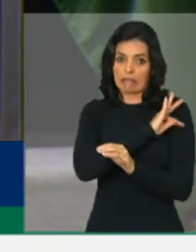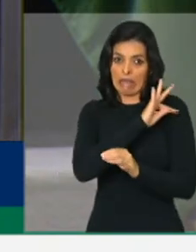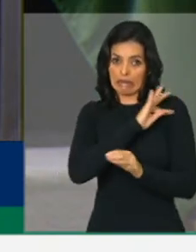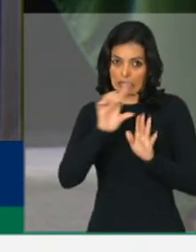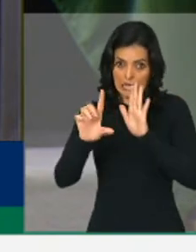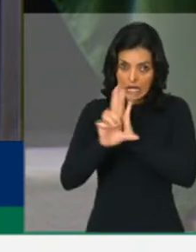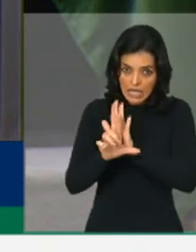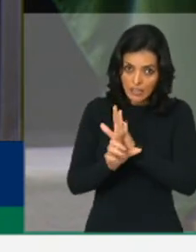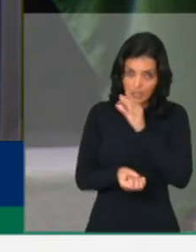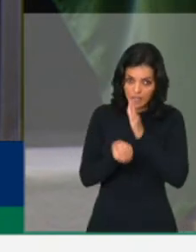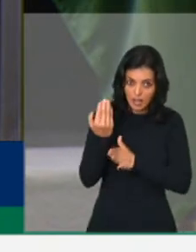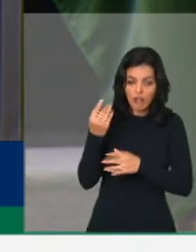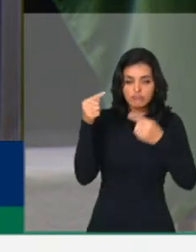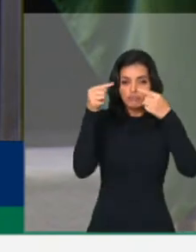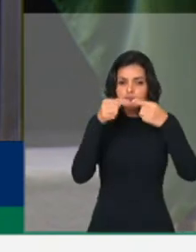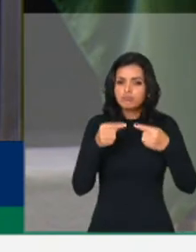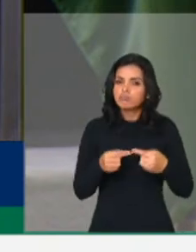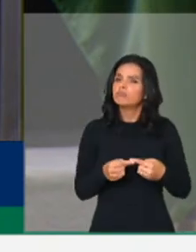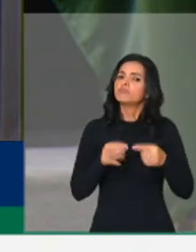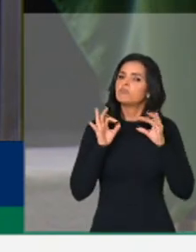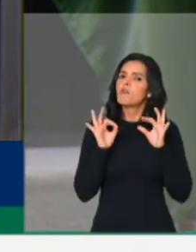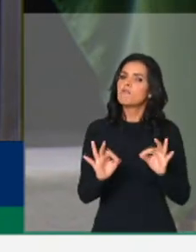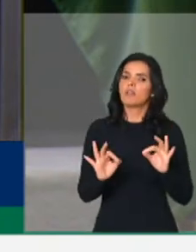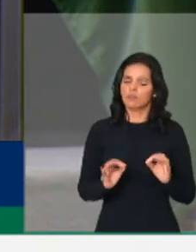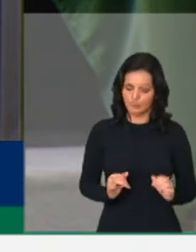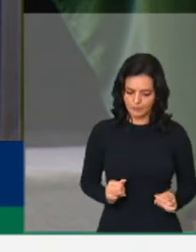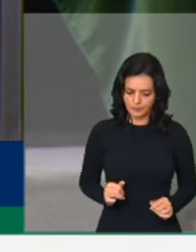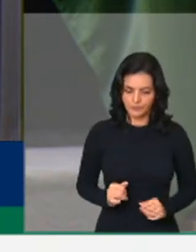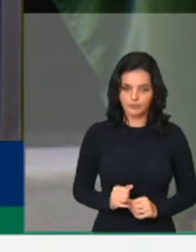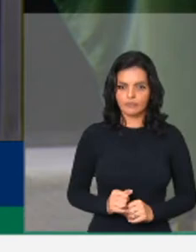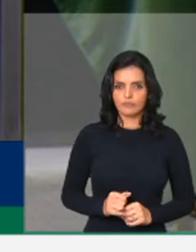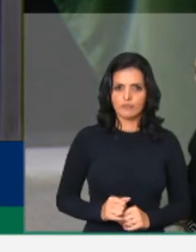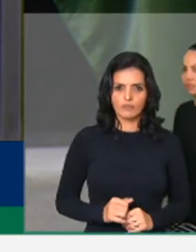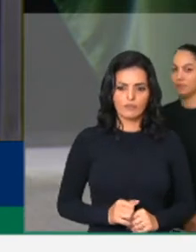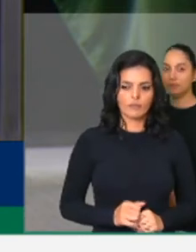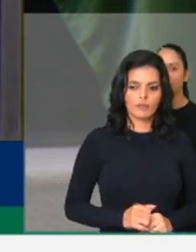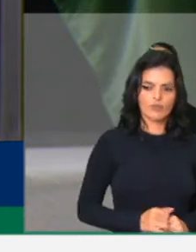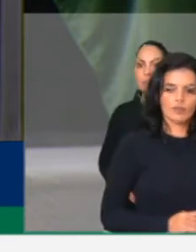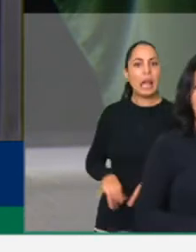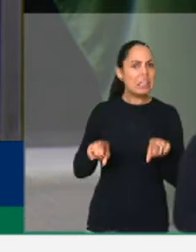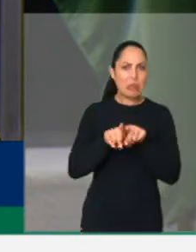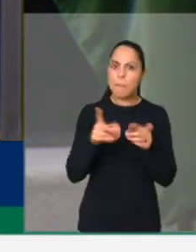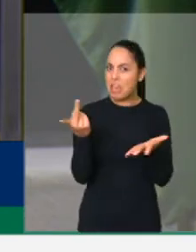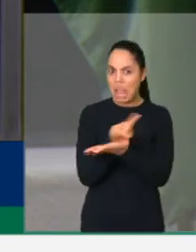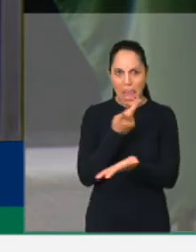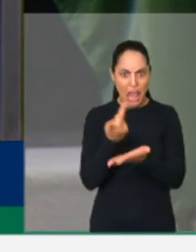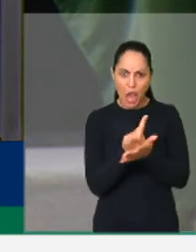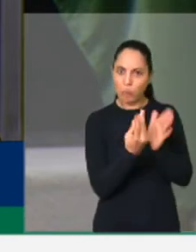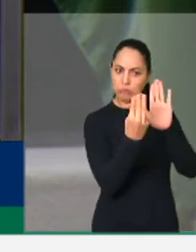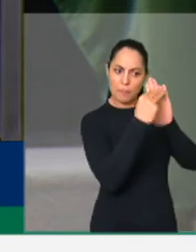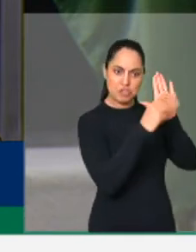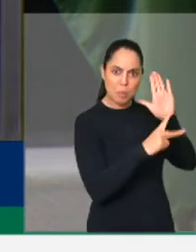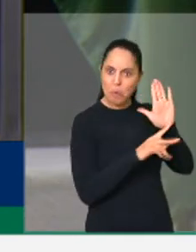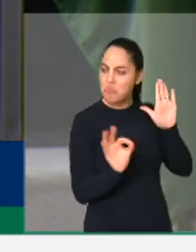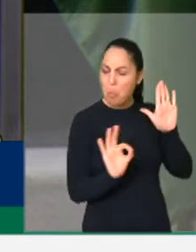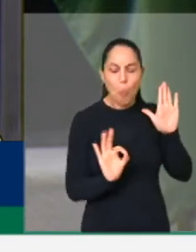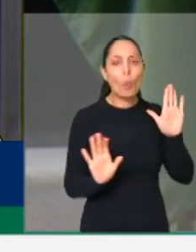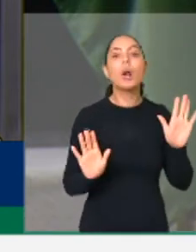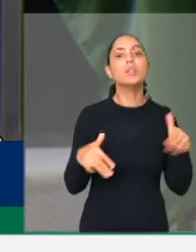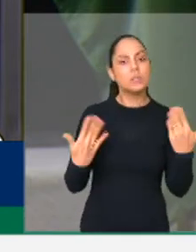JURIDICIDADE E BOA TÉCNICA LEGISLATIVA DA MEDIDA PROVISÓRIA 1017/2020. A MESMA SITUAÇÃO SE VERIFICA QUANTO A MAIORIA DAS EMENDAS APRESENTADAS A MEDIDA